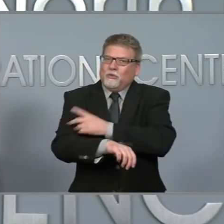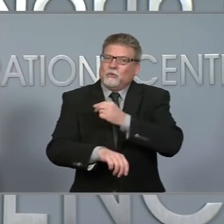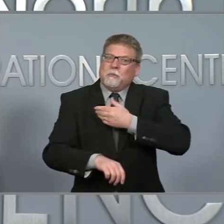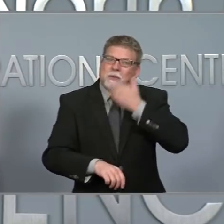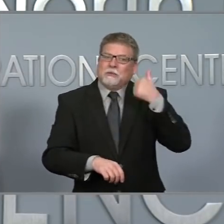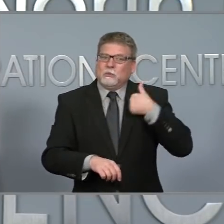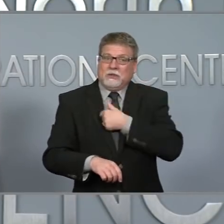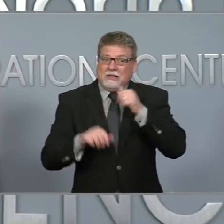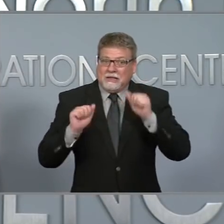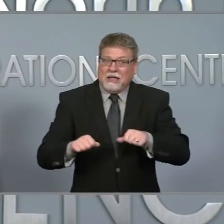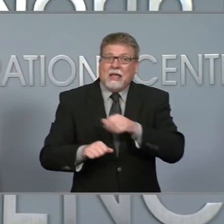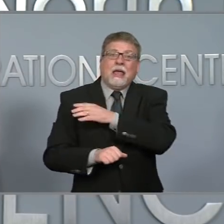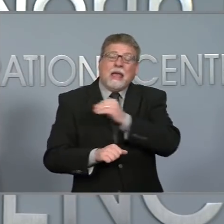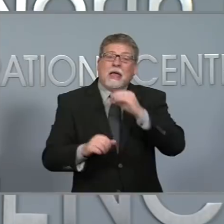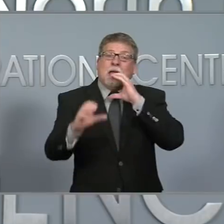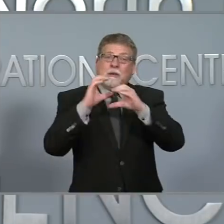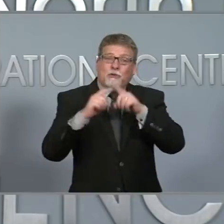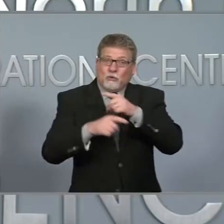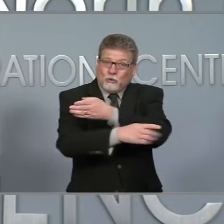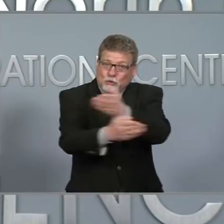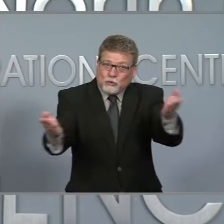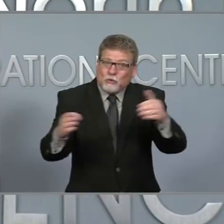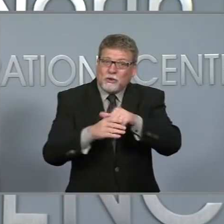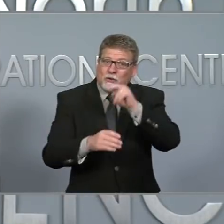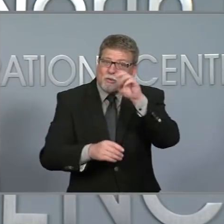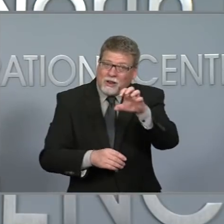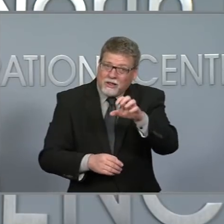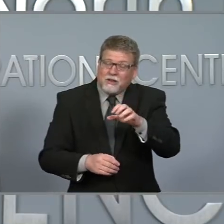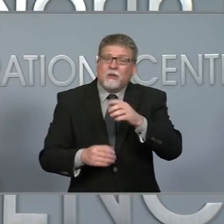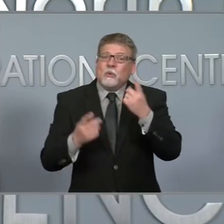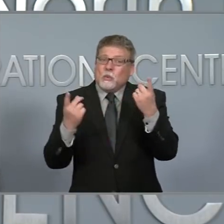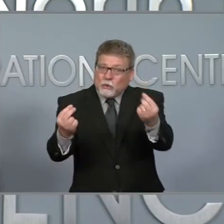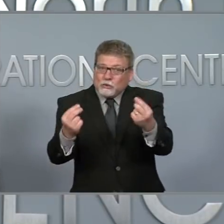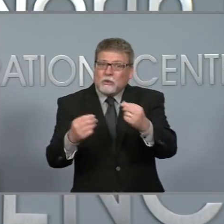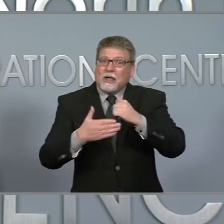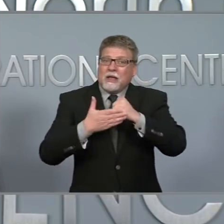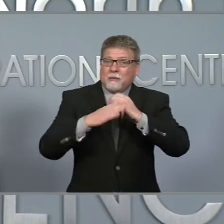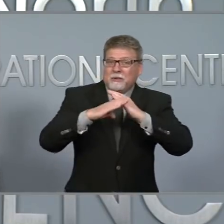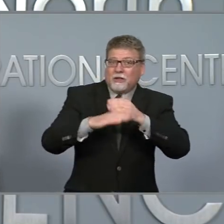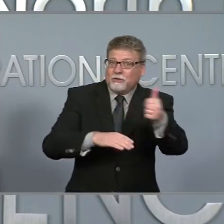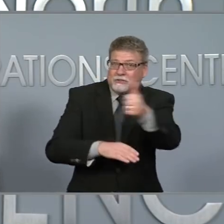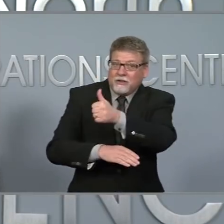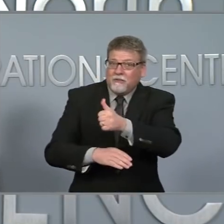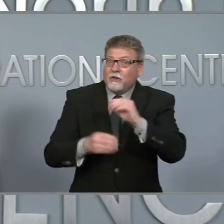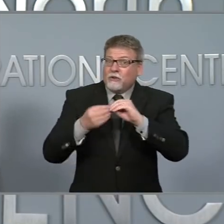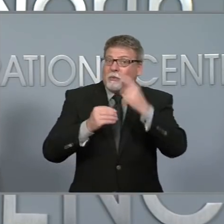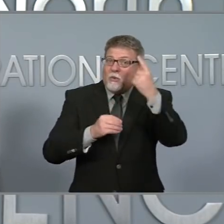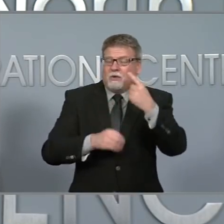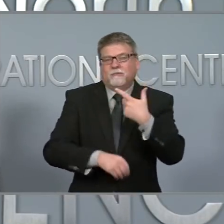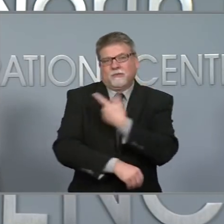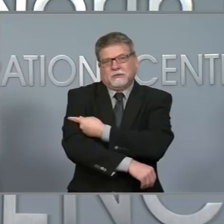el poder prepararse y gestionar con el paso del tiempo. Todavía no estamos ahí, pero nuestro